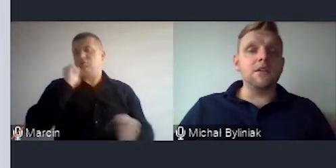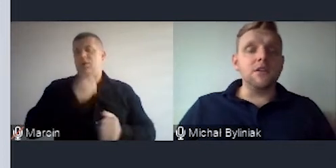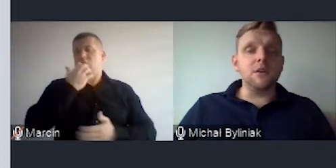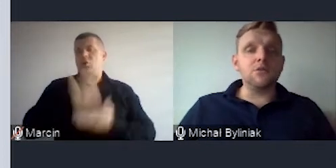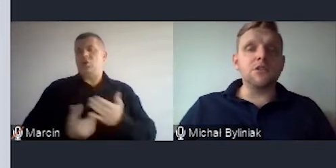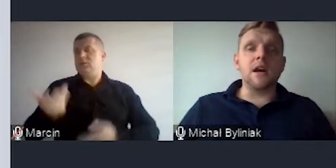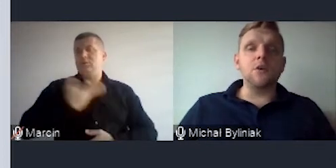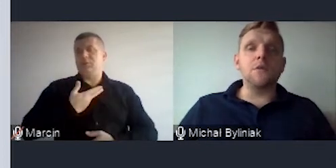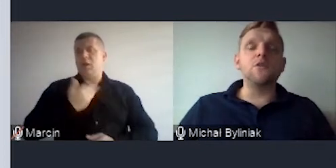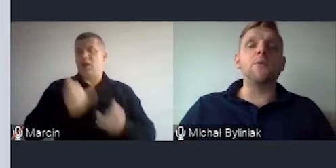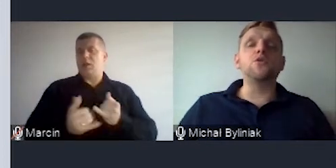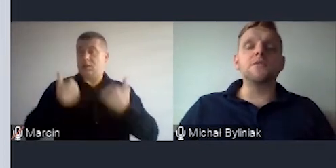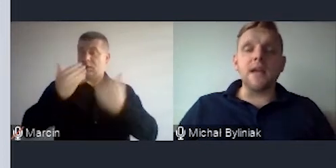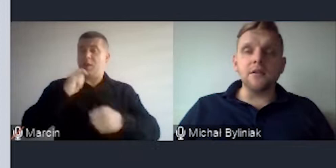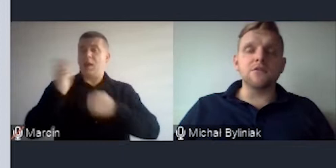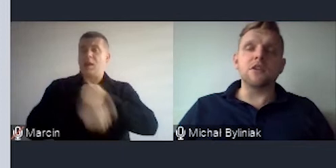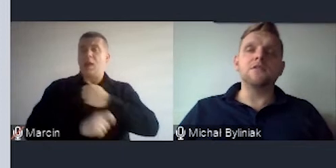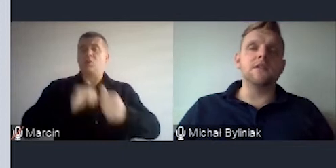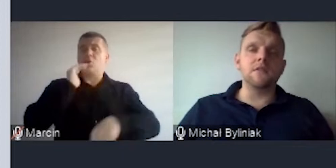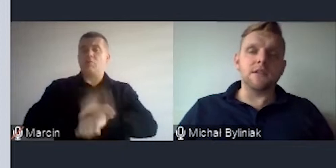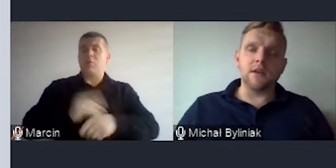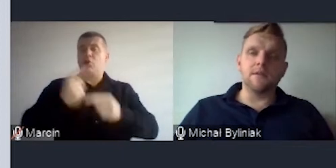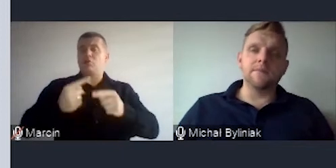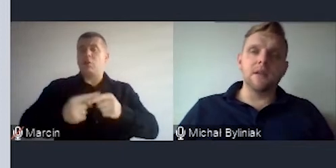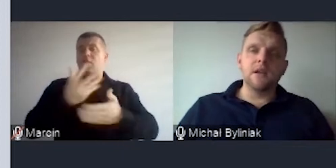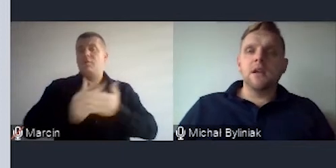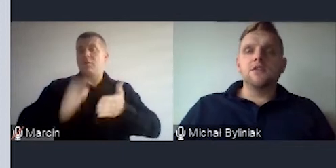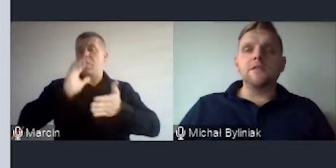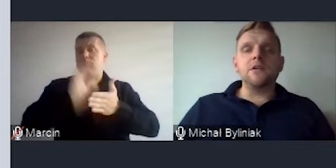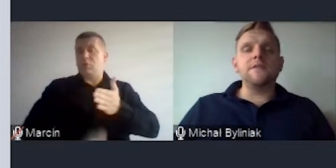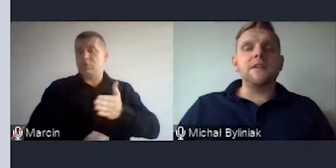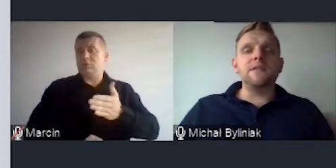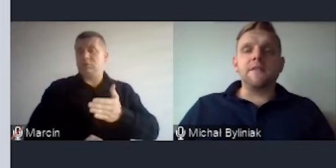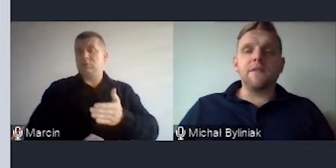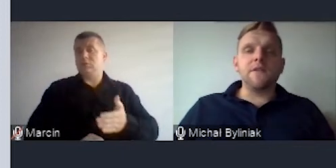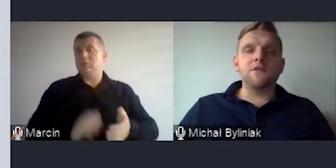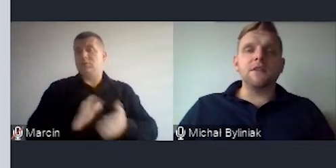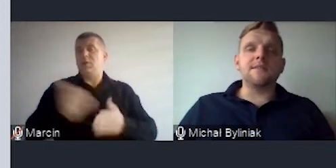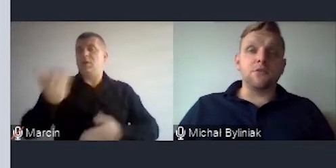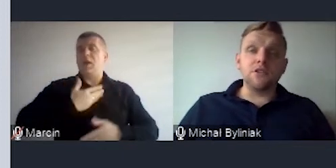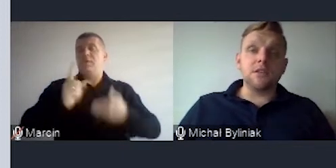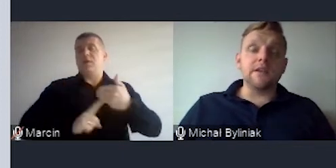A jeśli nałożycie karę umowną potrącając część wynagrodzenia, czyli wykonawca wystawia wam fakturę na 100 000,